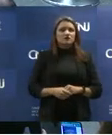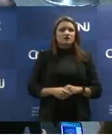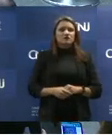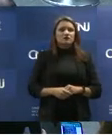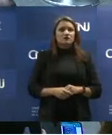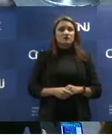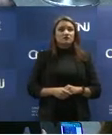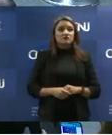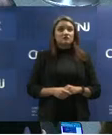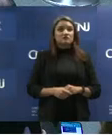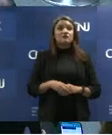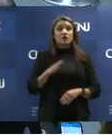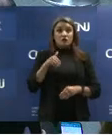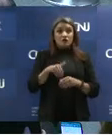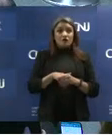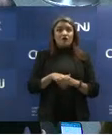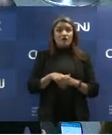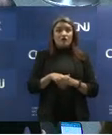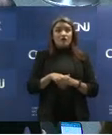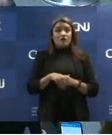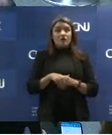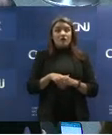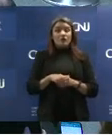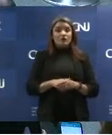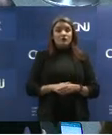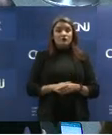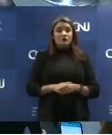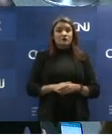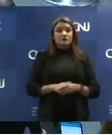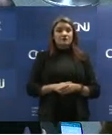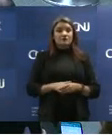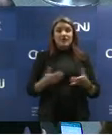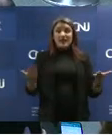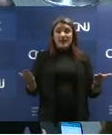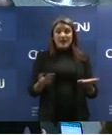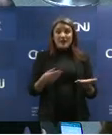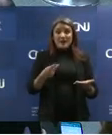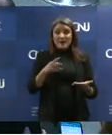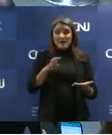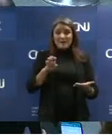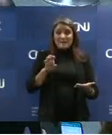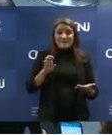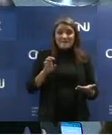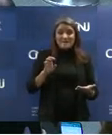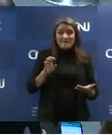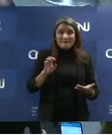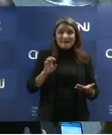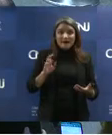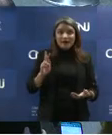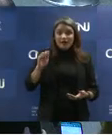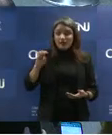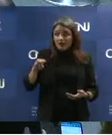Não, sim. O Richard Kim. Não mas o Richard Kim já votou.